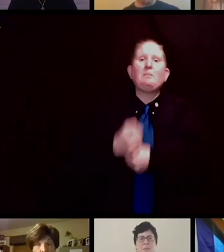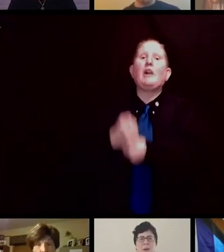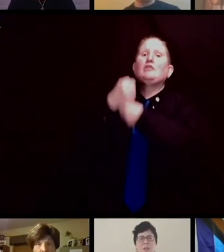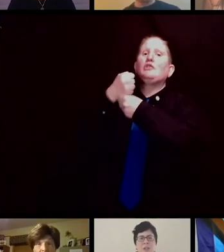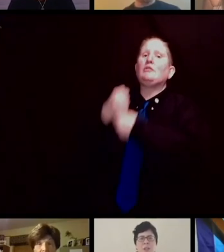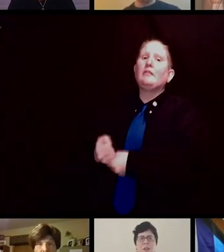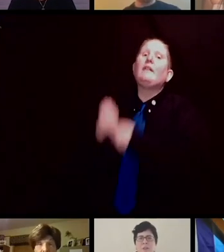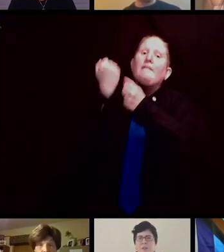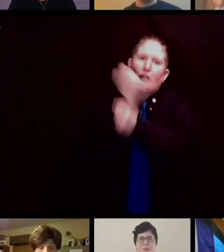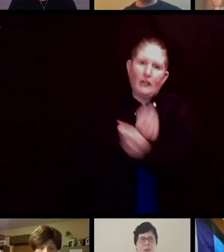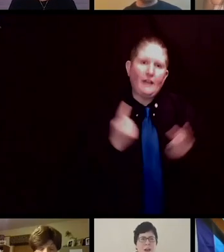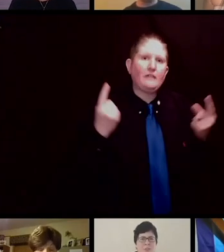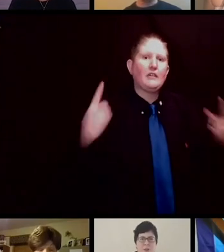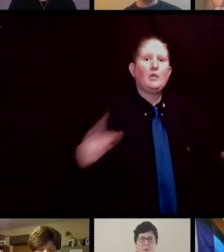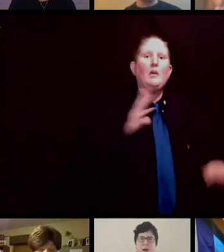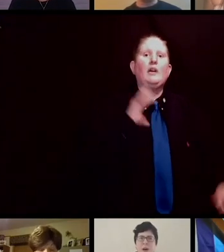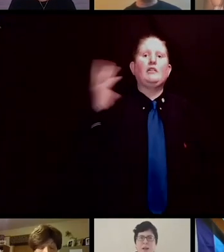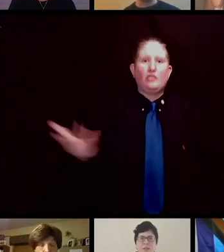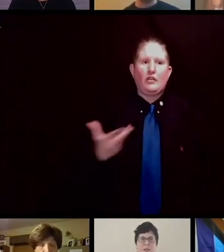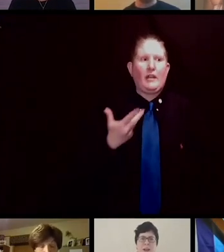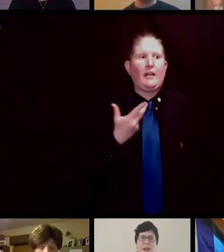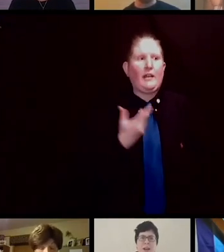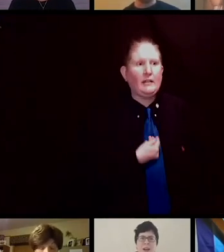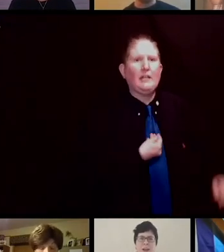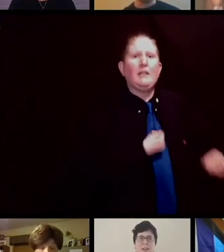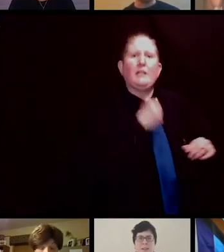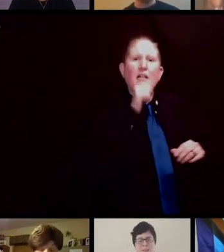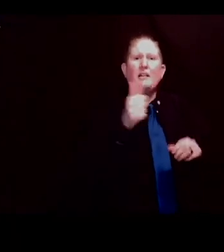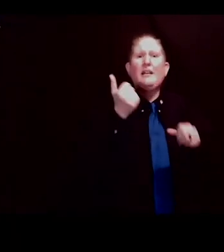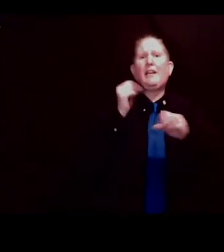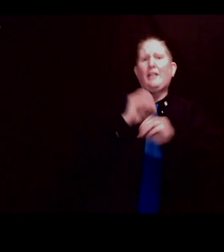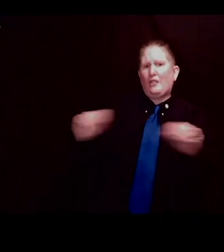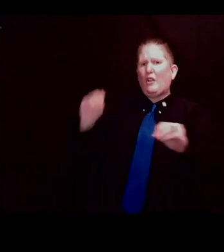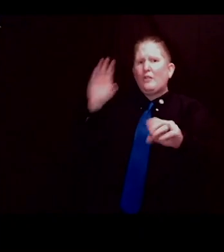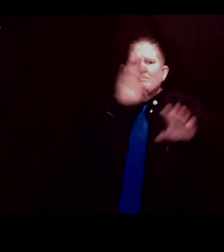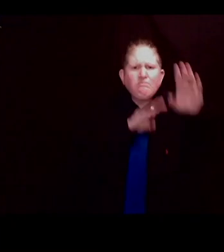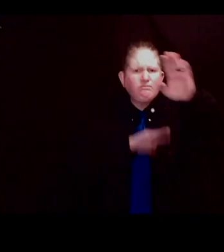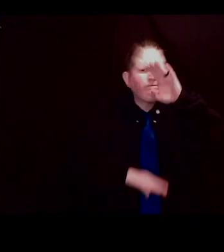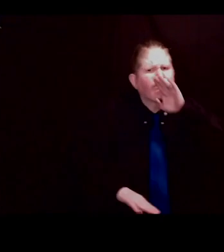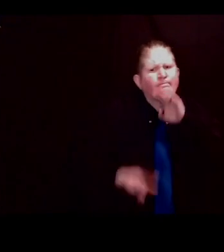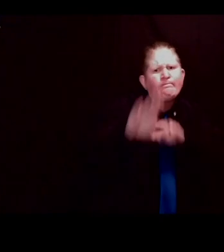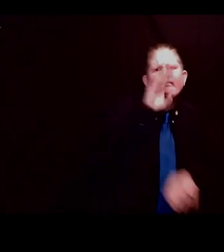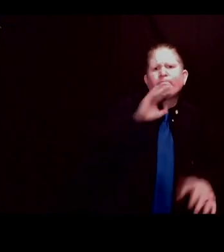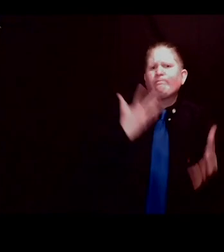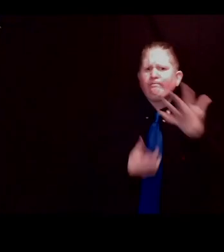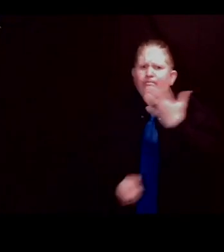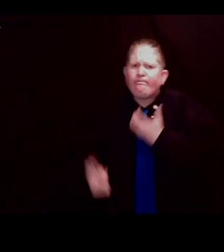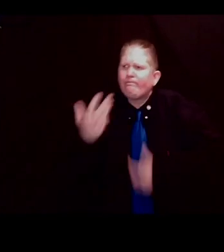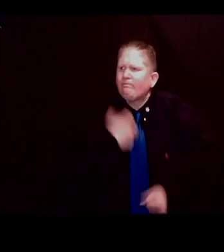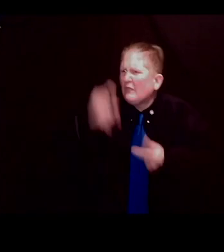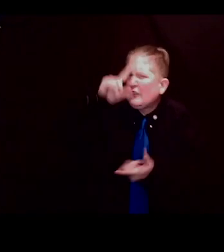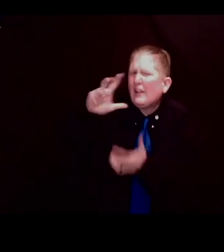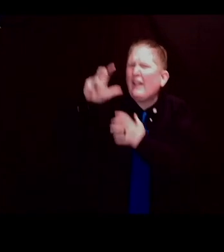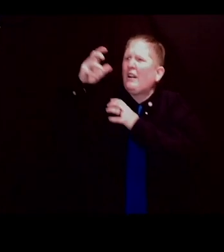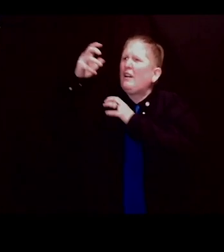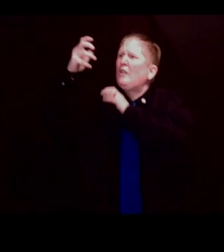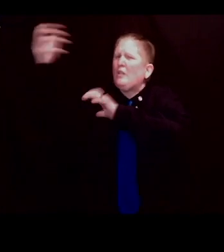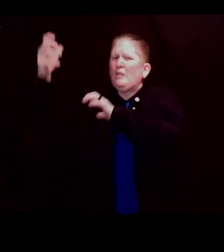Marchando por todos los trans No dejaré que ninguna frustración me cambie